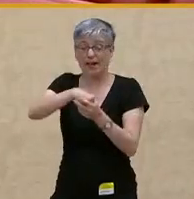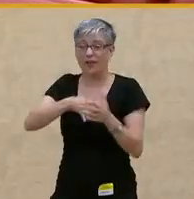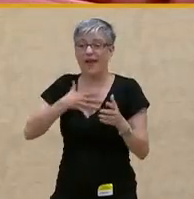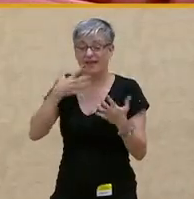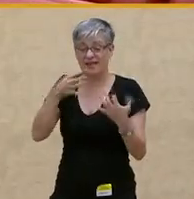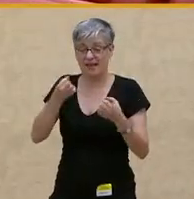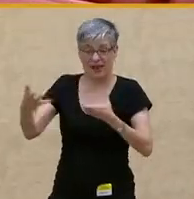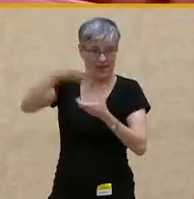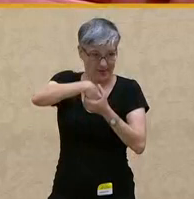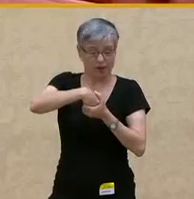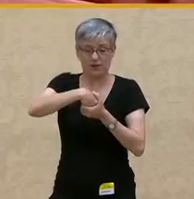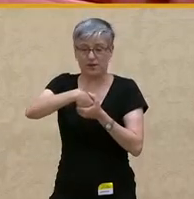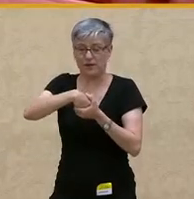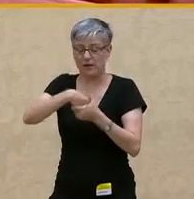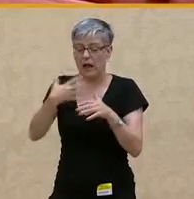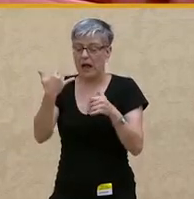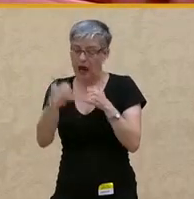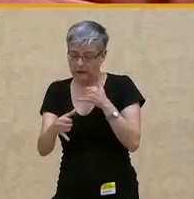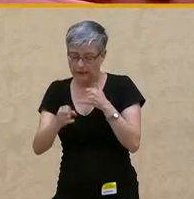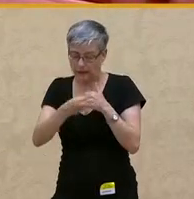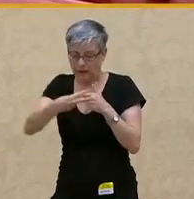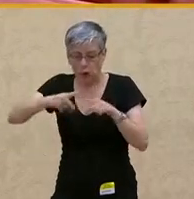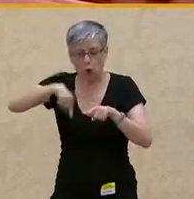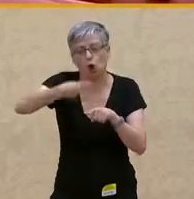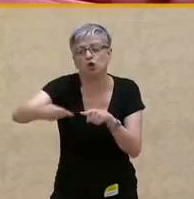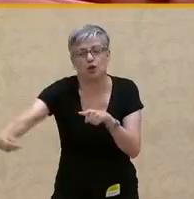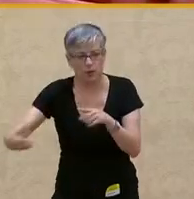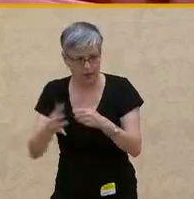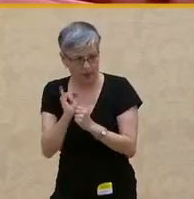derivan luego en una situación como es la sordoceguera, que hemos visto aquí al igual